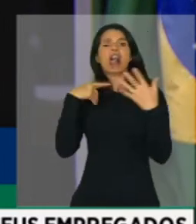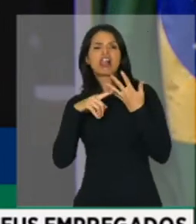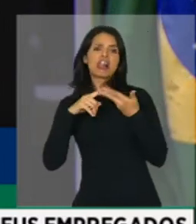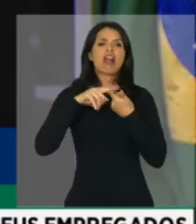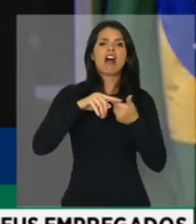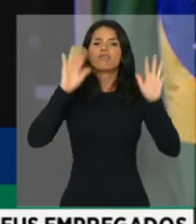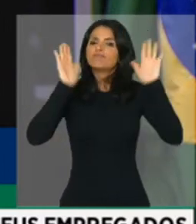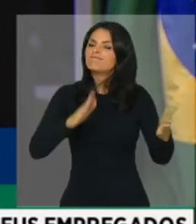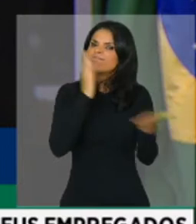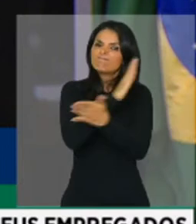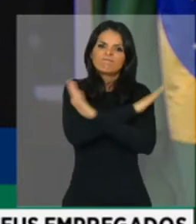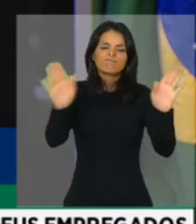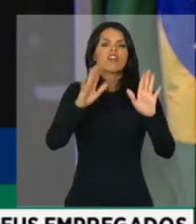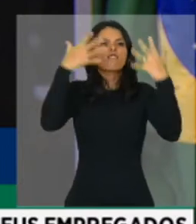VAMOS AGIR JÁ E AGORA. NO ANO PASSADO O QUE SEGUROU A